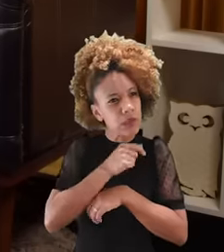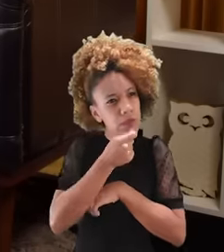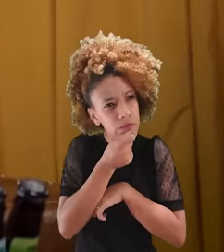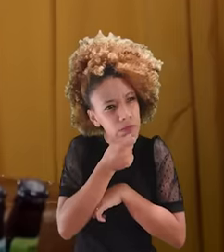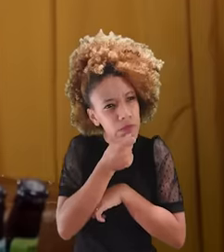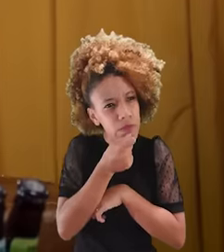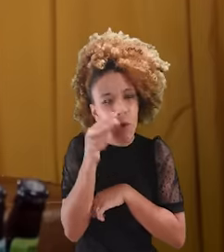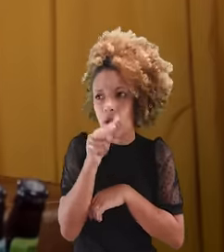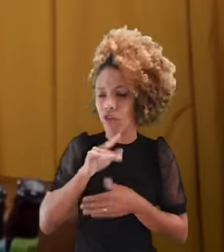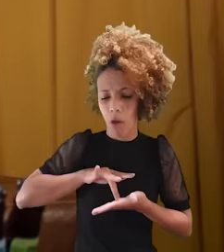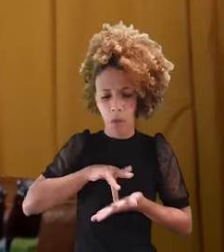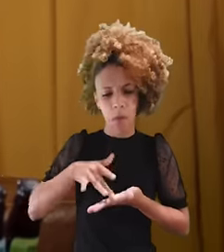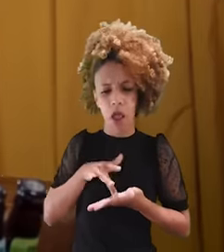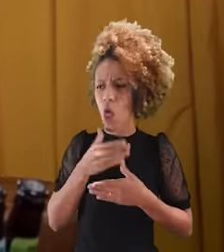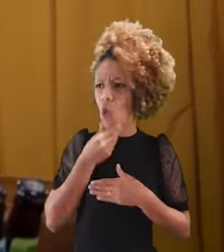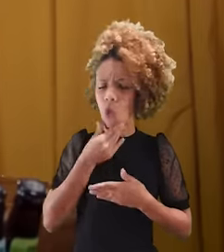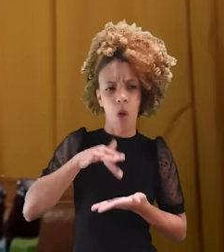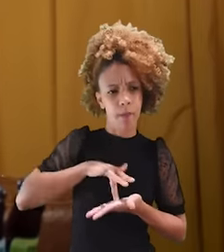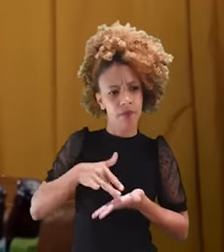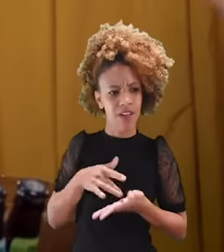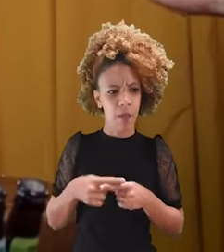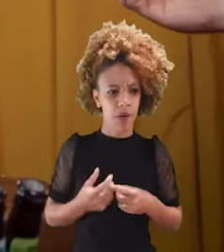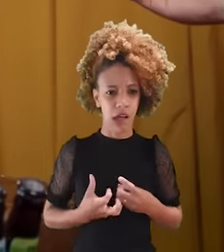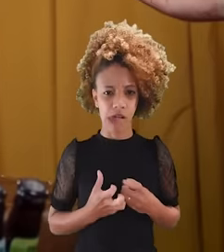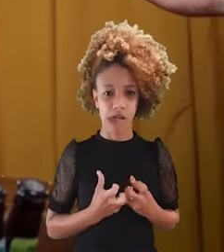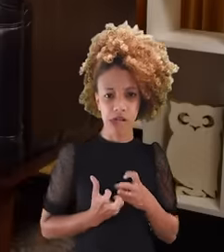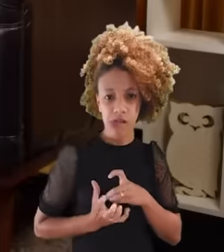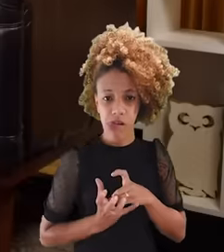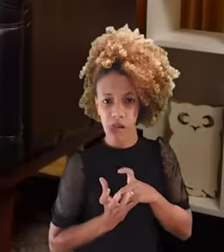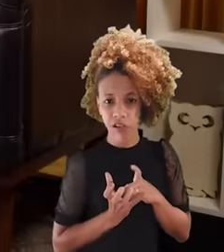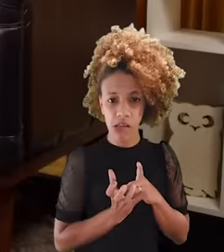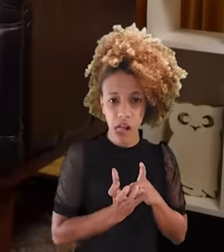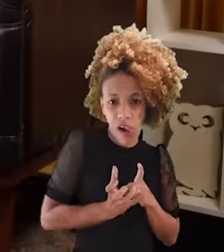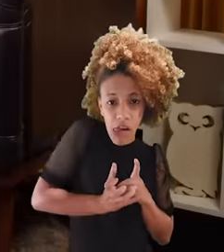a gente vê eles fazendo assim eu fala porque tá quebrando as nozes entendeu daí que tá a insider